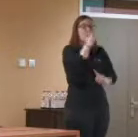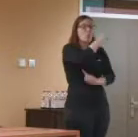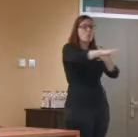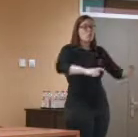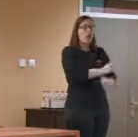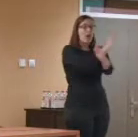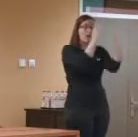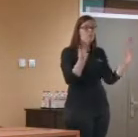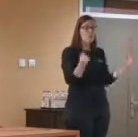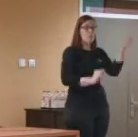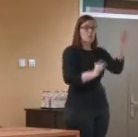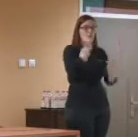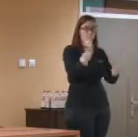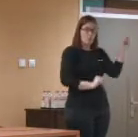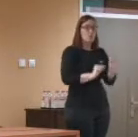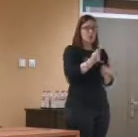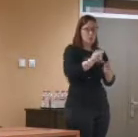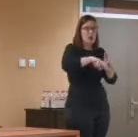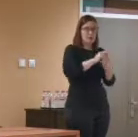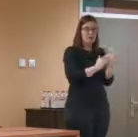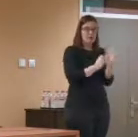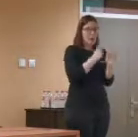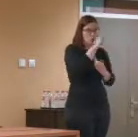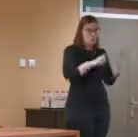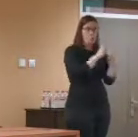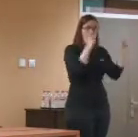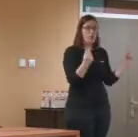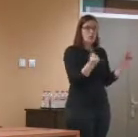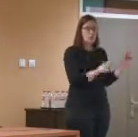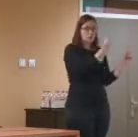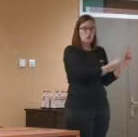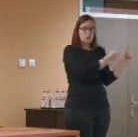del que se pagan hospitales, colegios, administración, absolutamente todo.